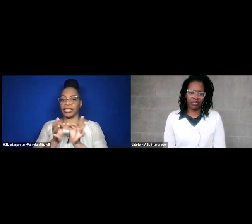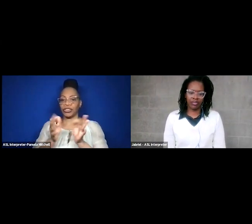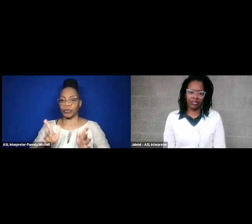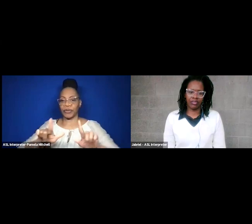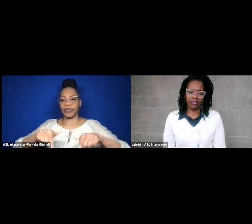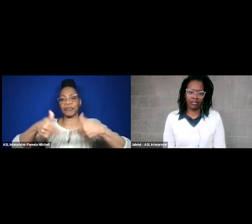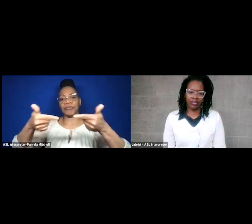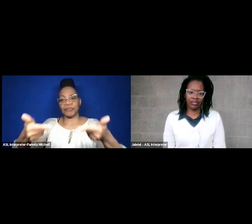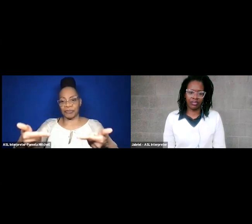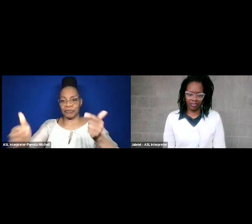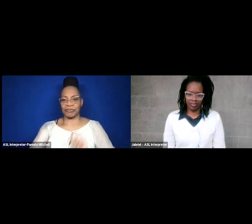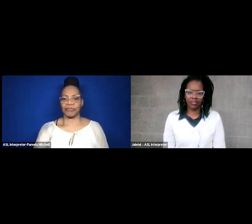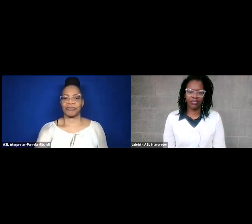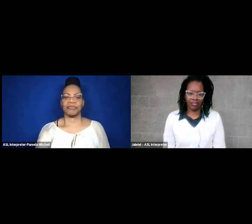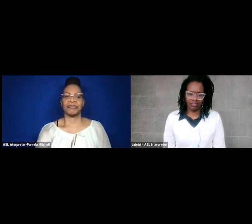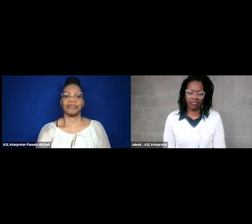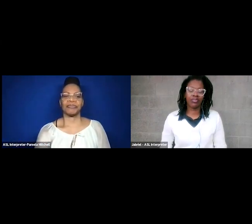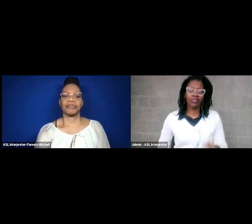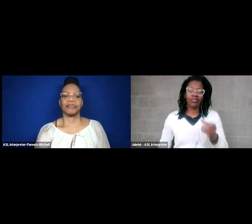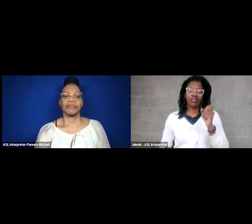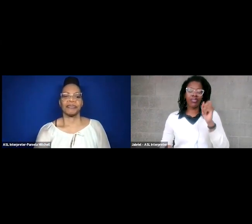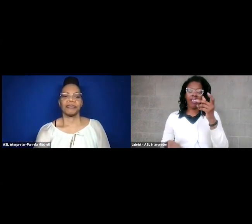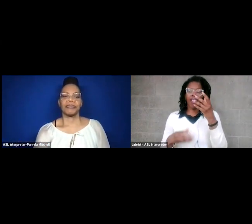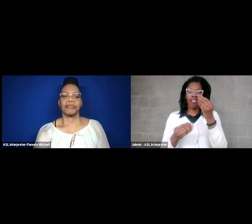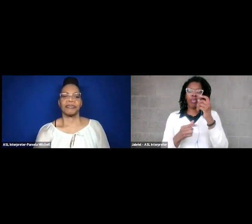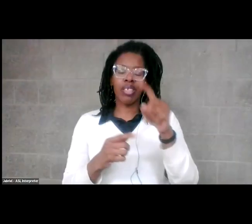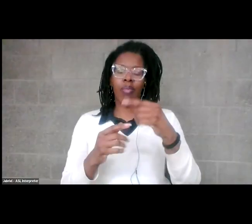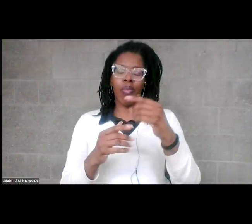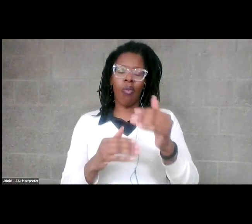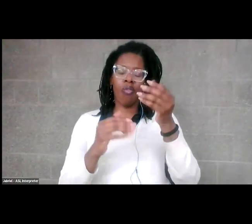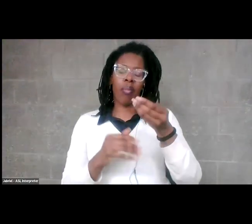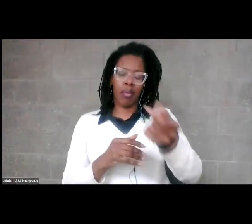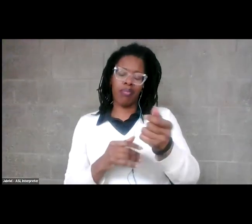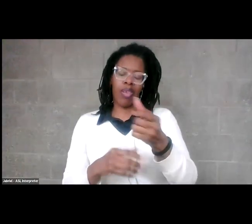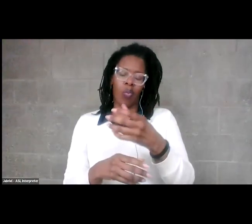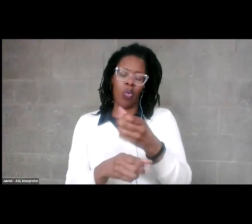[Pam] Muy bien, sí, información sobre el pago excesivo, tasas de retención, los cambios en esa área.